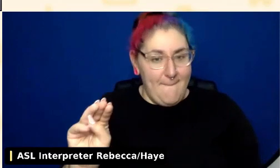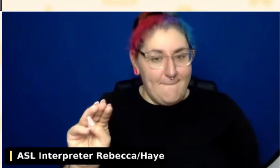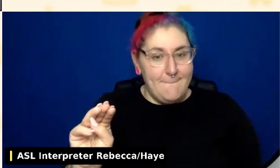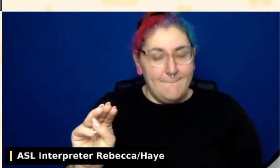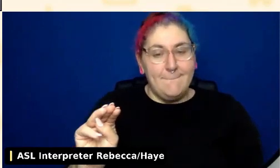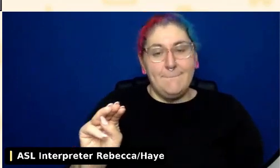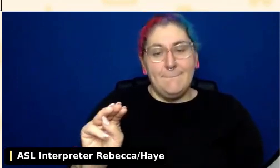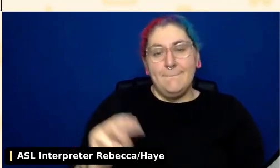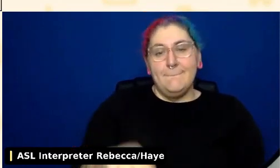Bien.